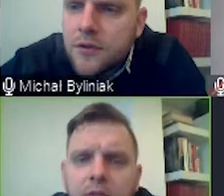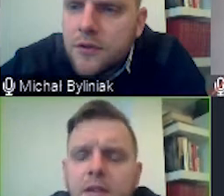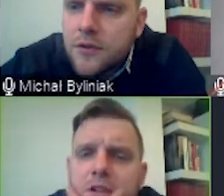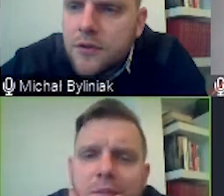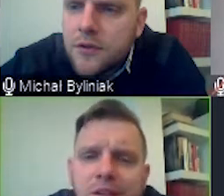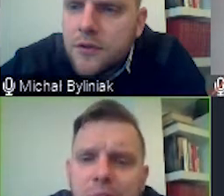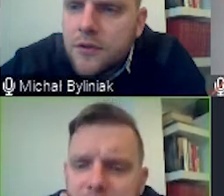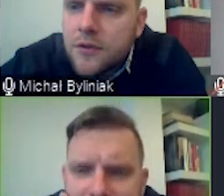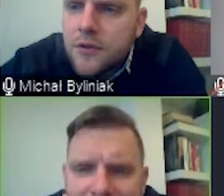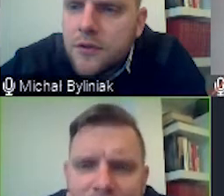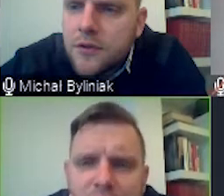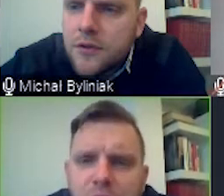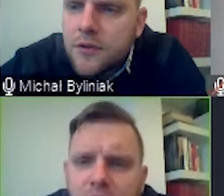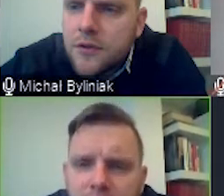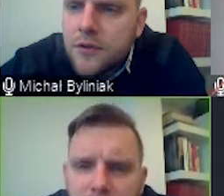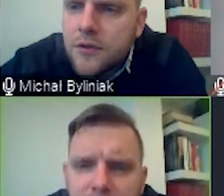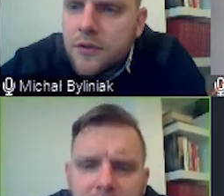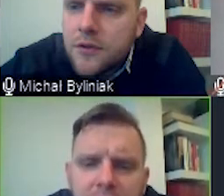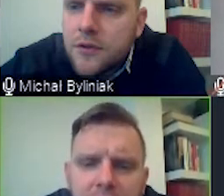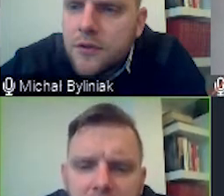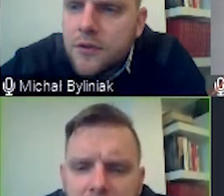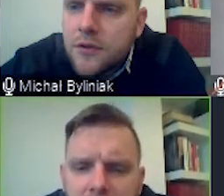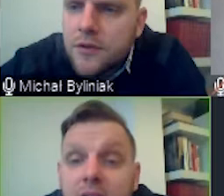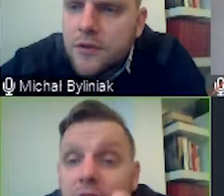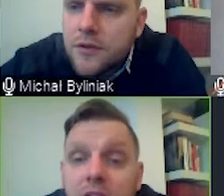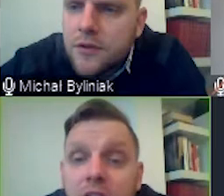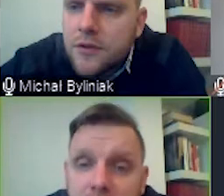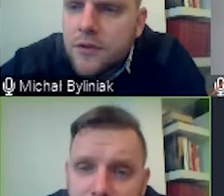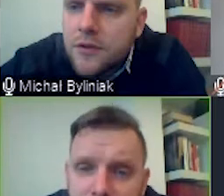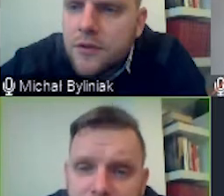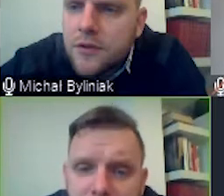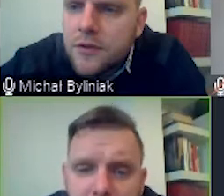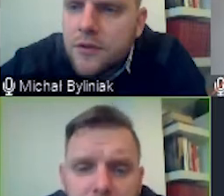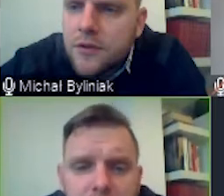i tymi wytycznymi się będziemy teraz posługiwać. Gdzie jest definicja środka trwałego?